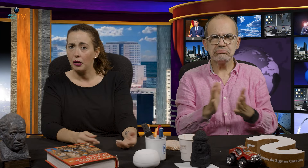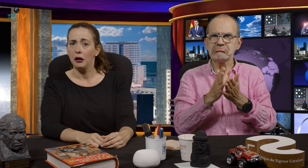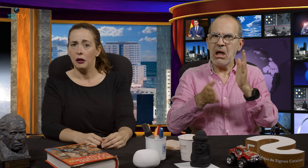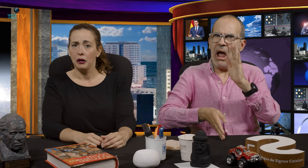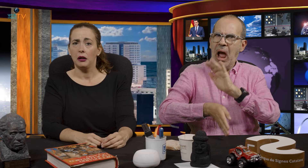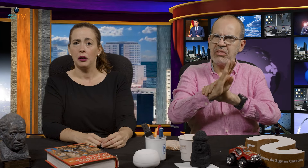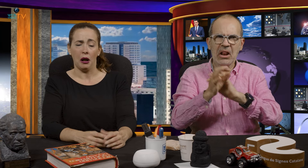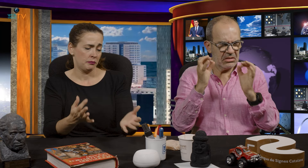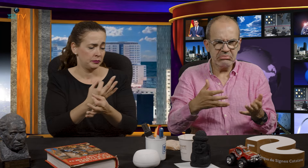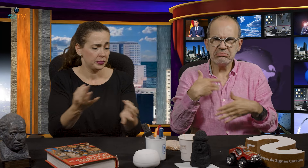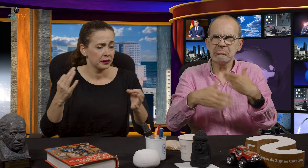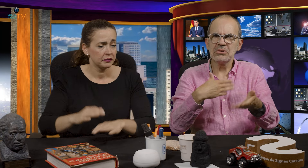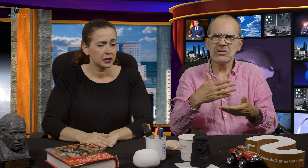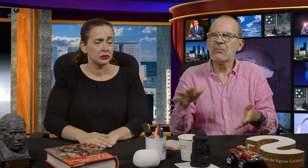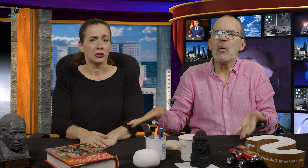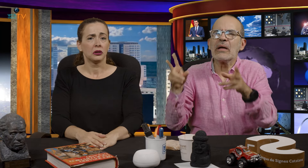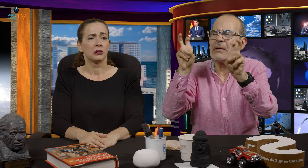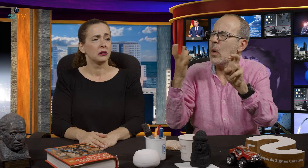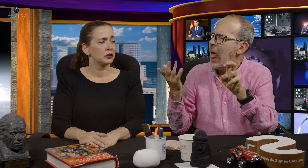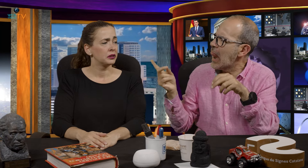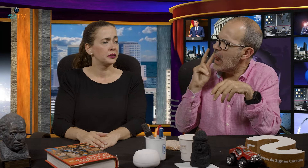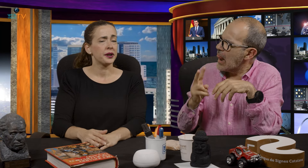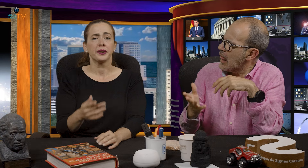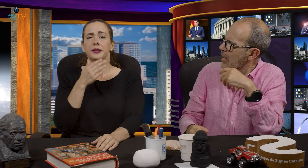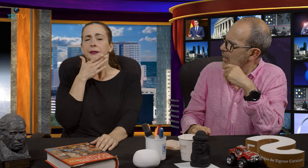Pues sí, lo haré. Pero, ¿a cuáles te refieres? ¿Cuáles viste?